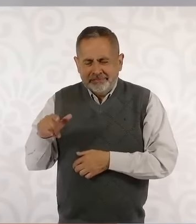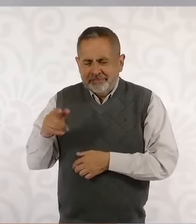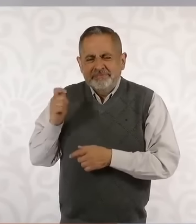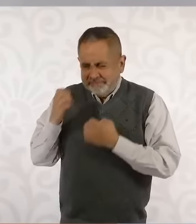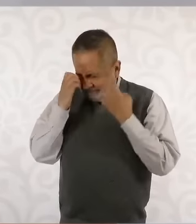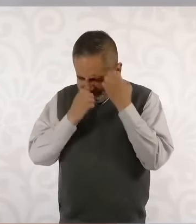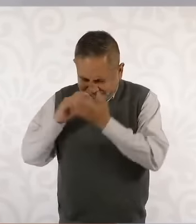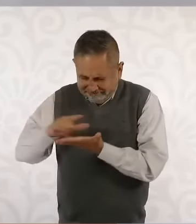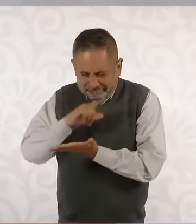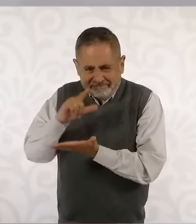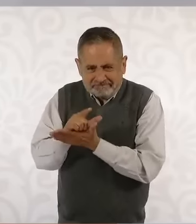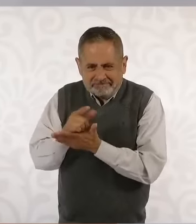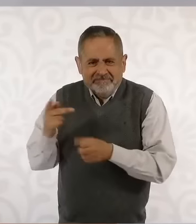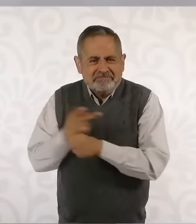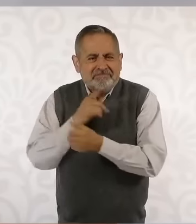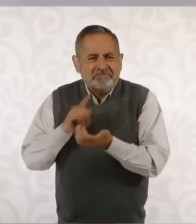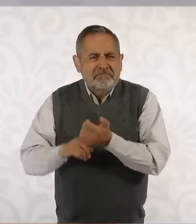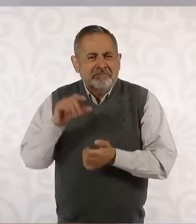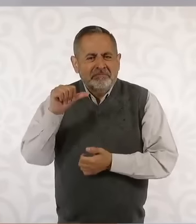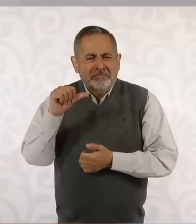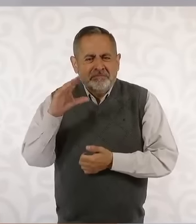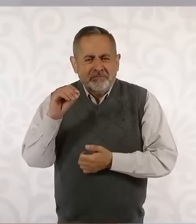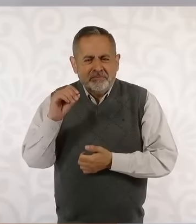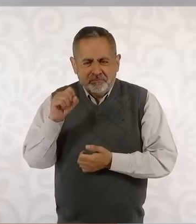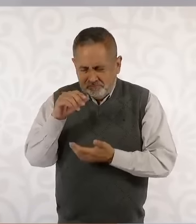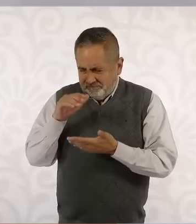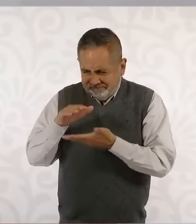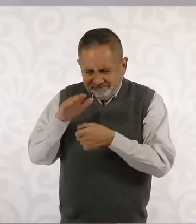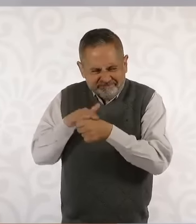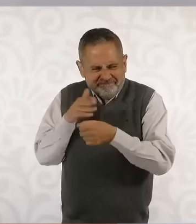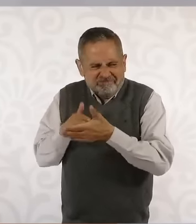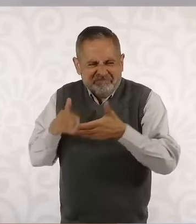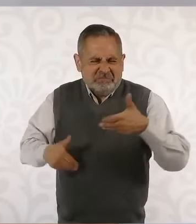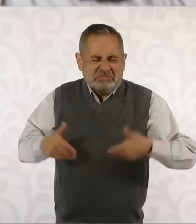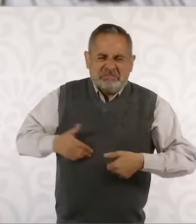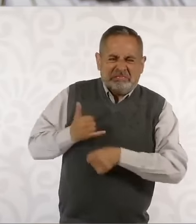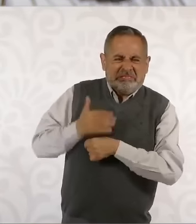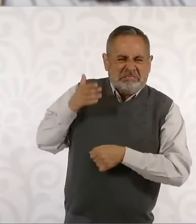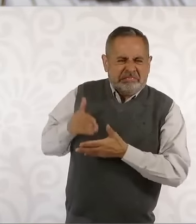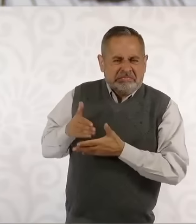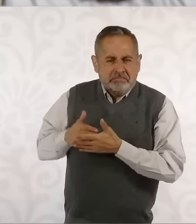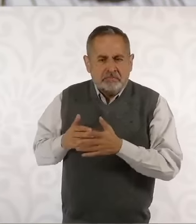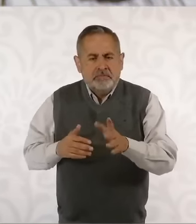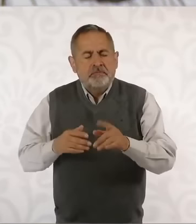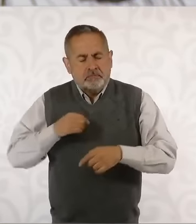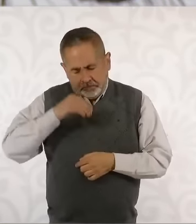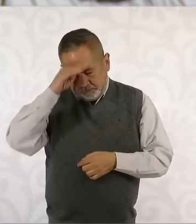el acoso. Yo ayer envié una carta, estoy viendo cómo puedo ir a un Ministerio Público pues a